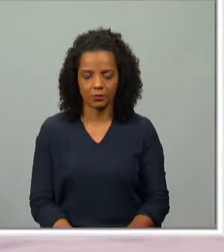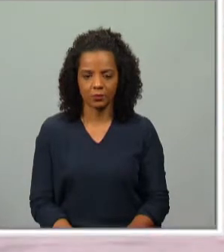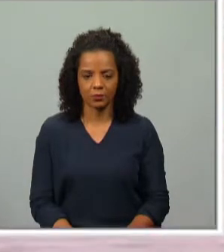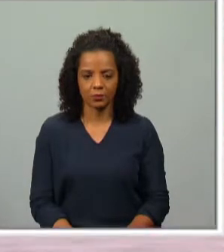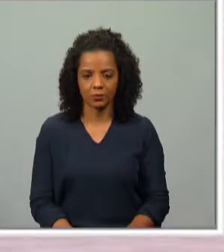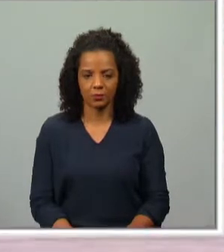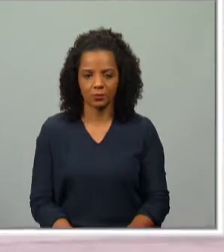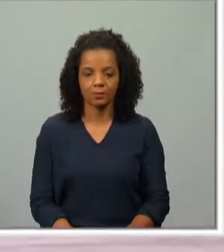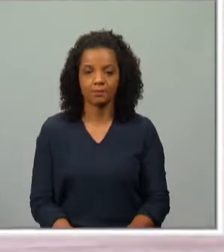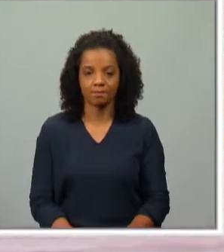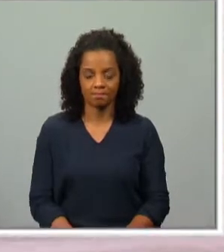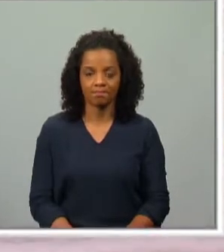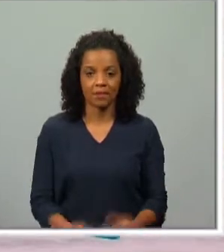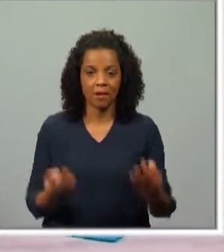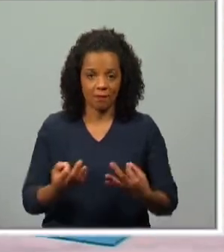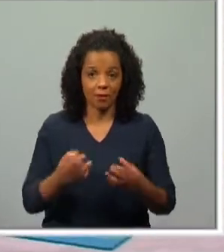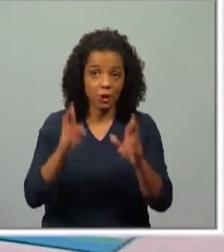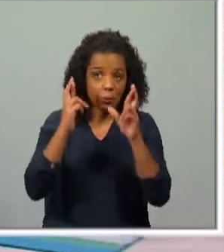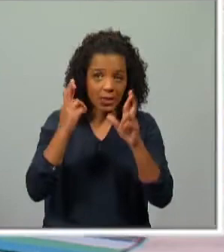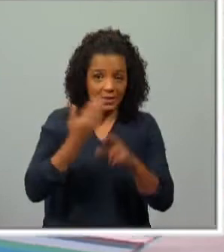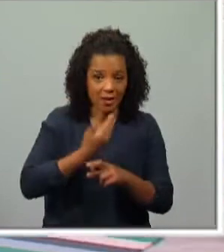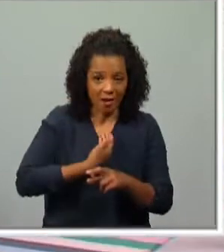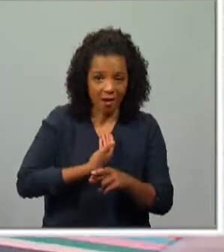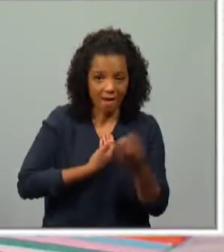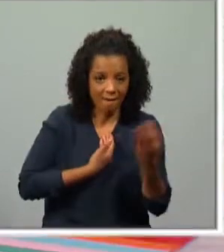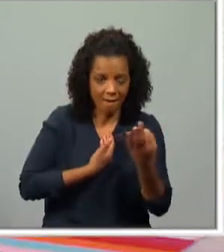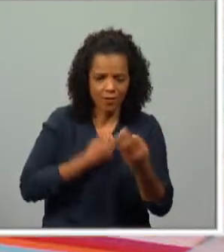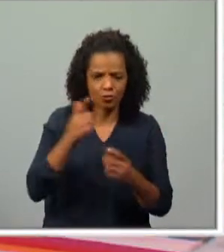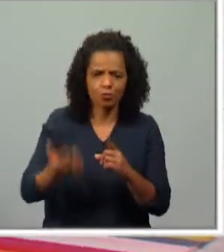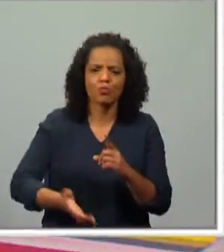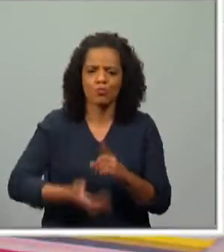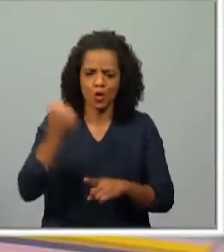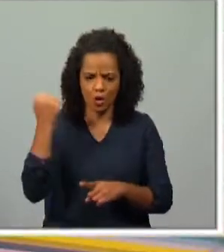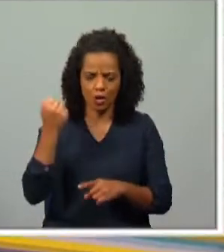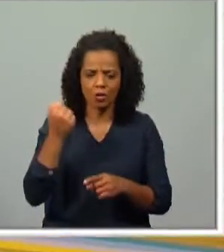então a razão para termos de esperança não é e conseguiste certamente organizar 所以我們有希望的理由它不是，你當然設法組織